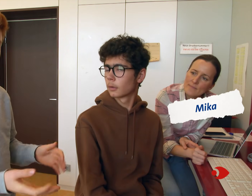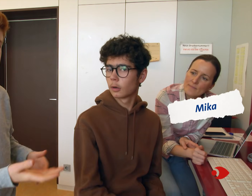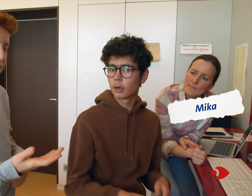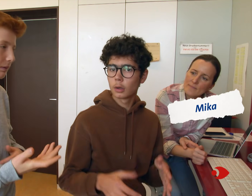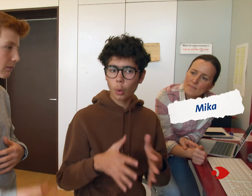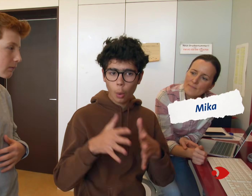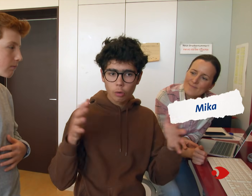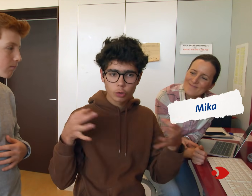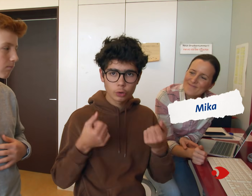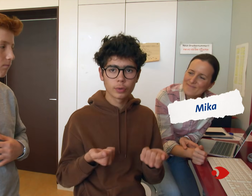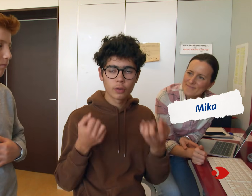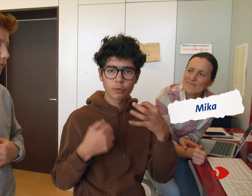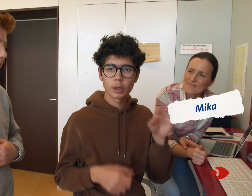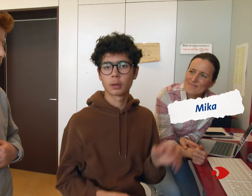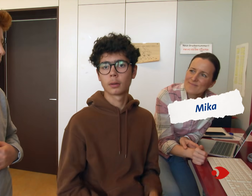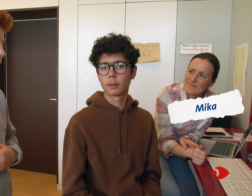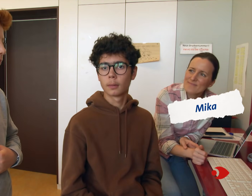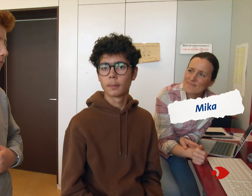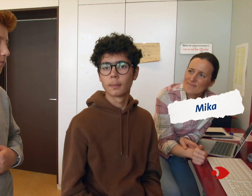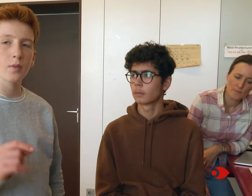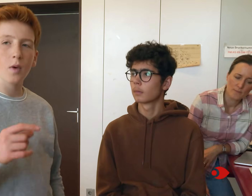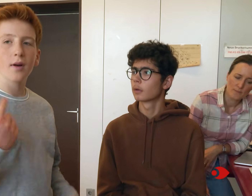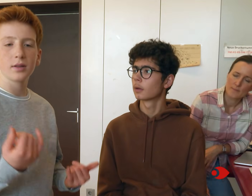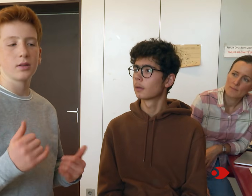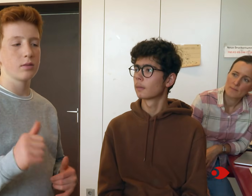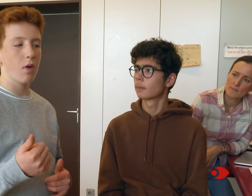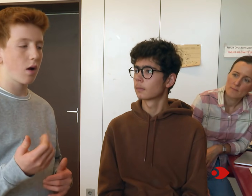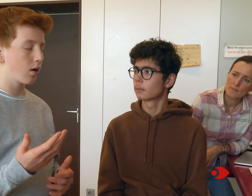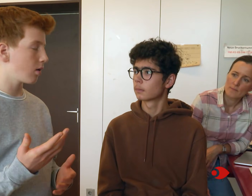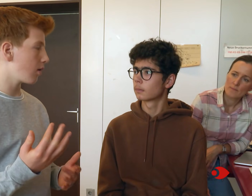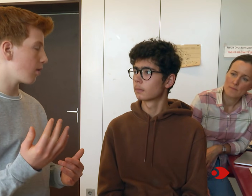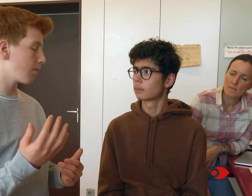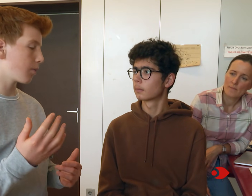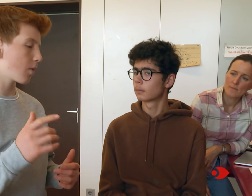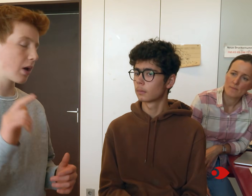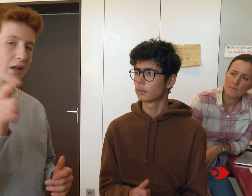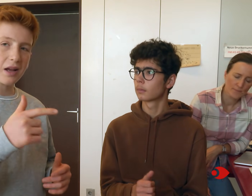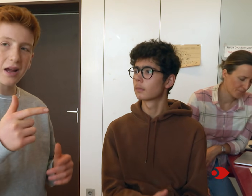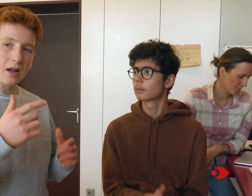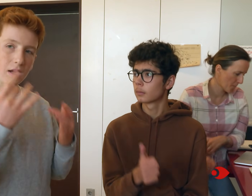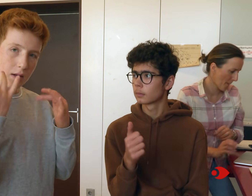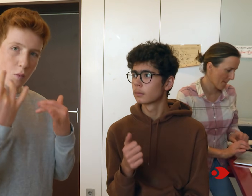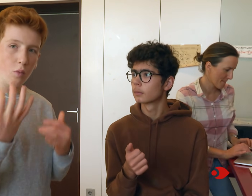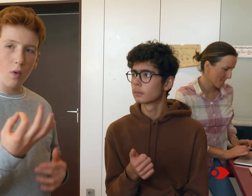Bei so einem großen Zelt, wie soll man die finden? Wir brauchen jetzt erst mal eine Drehgenehmigung,